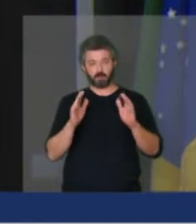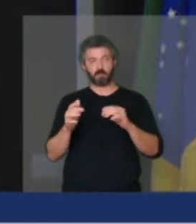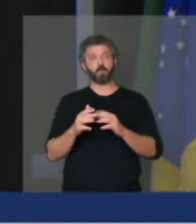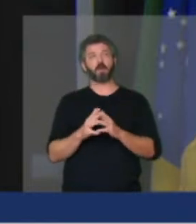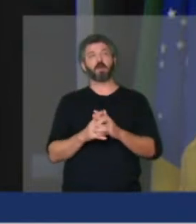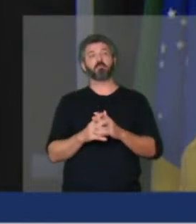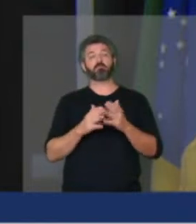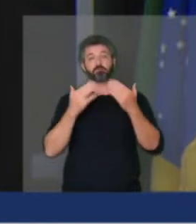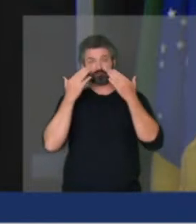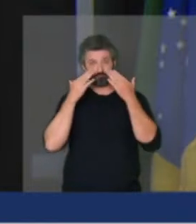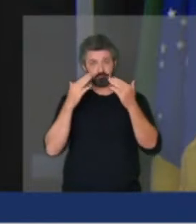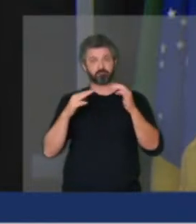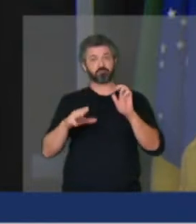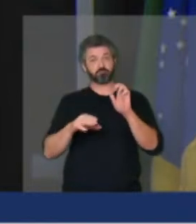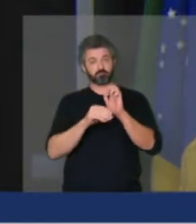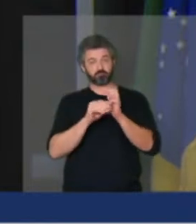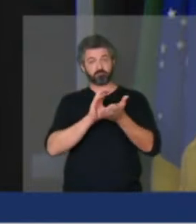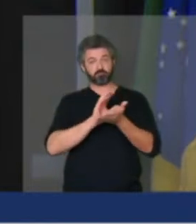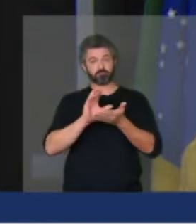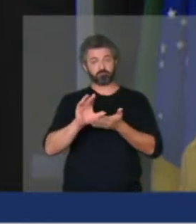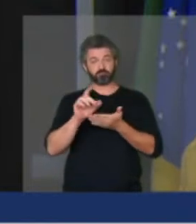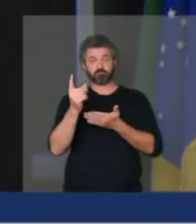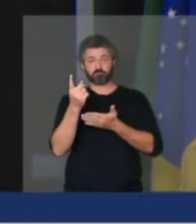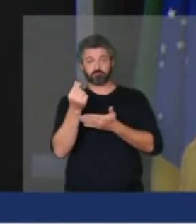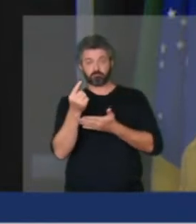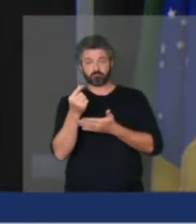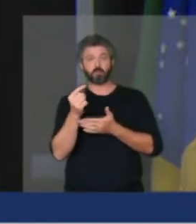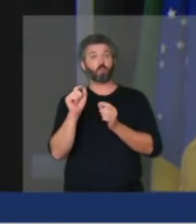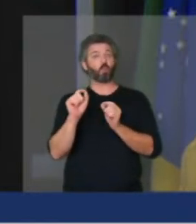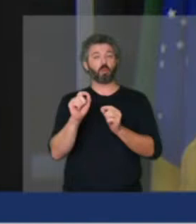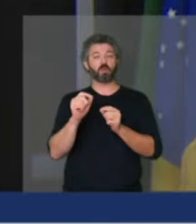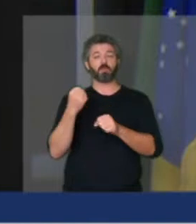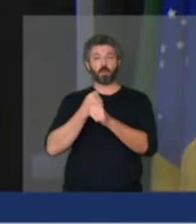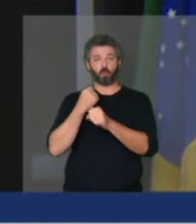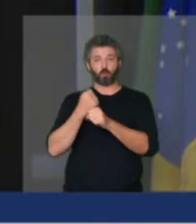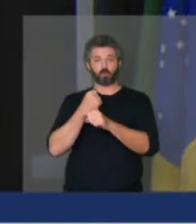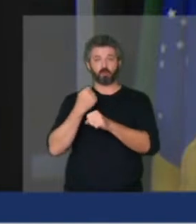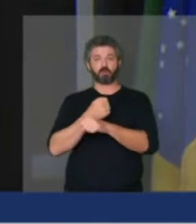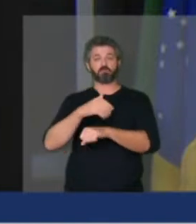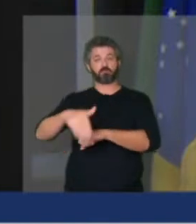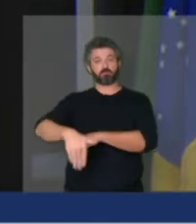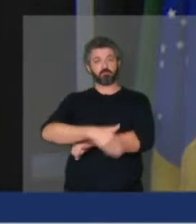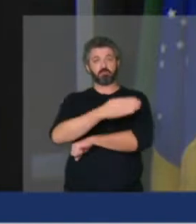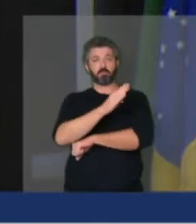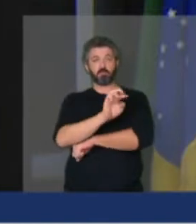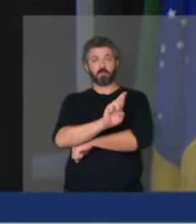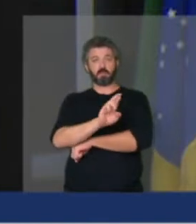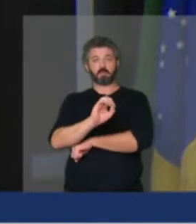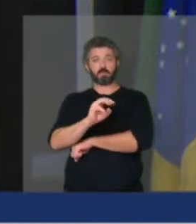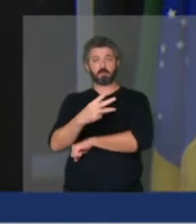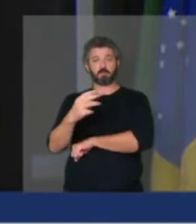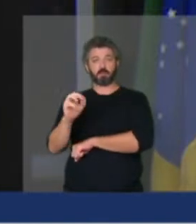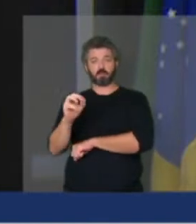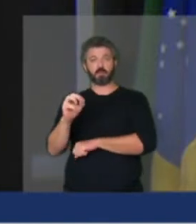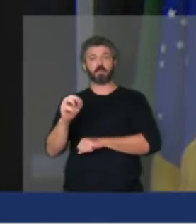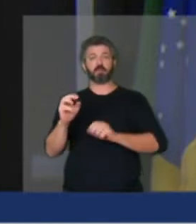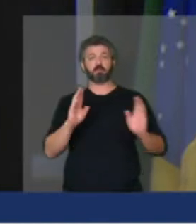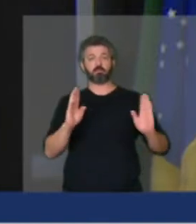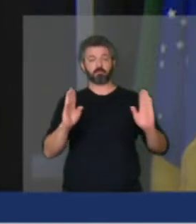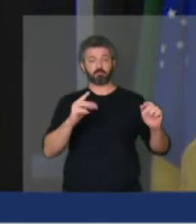PARA O ASFALTAMENTO DO TRECHO DE BR 030 ENTRE OS MUNICÍPIOS DE CARINHANHA, FEIRA DA MATA E... ESSA FOI A ÚNICA EMENDA